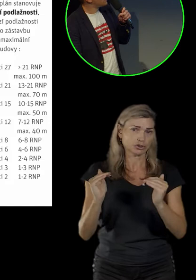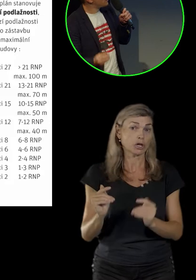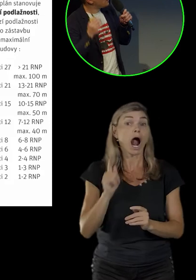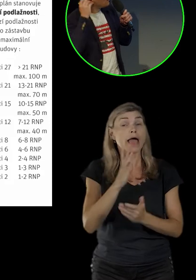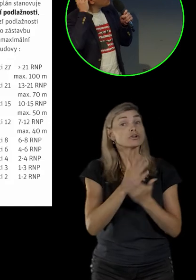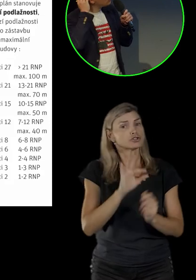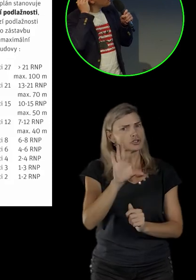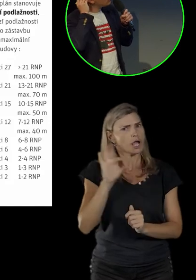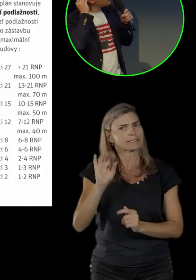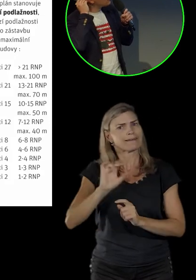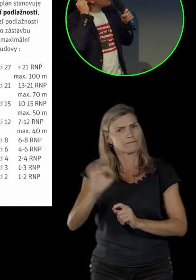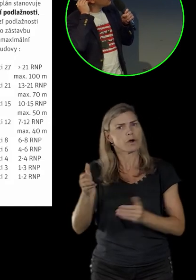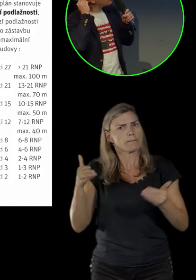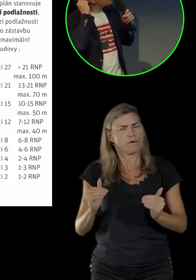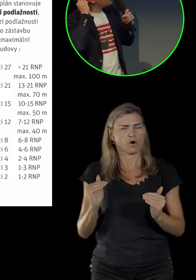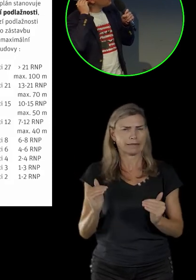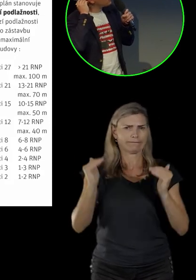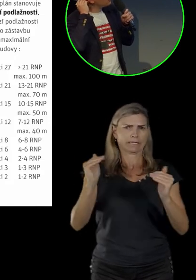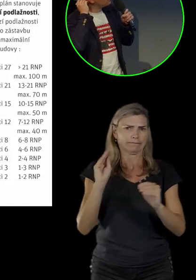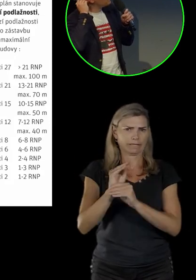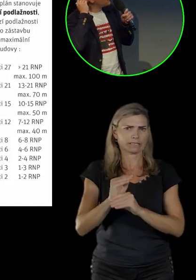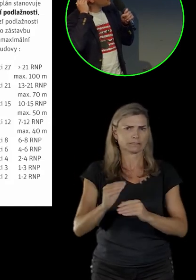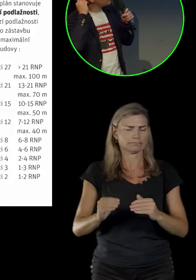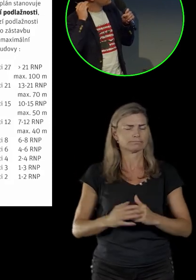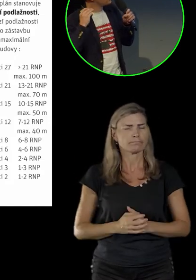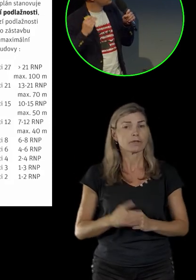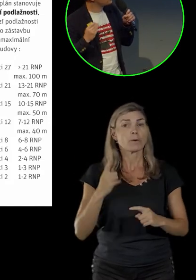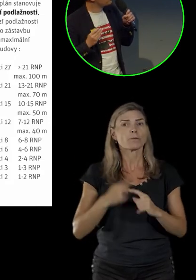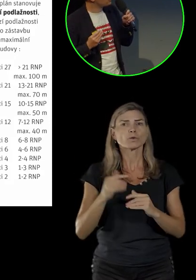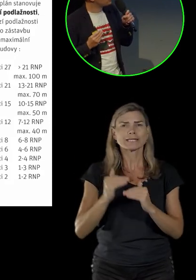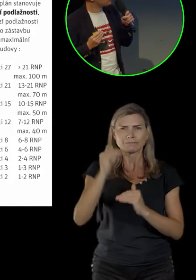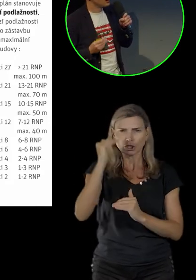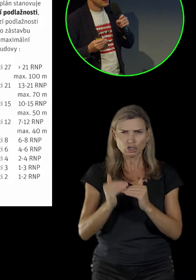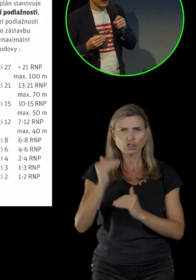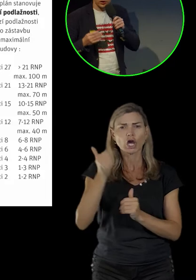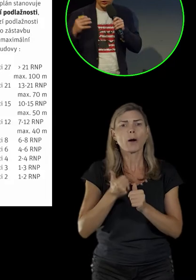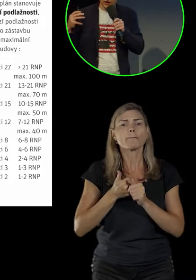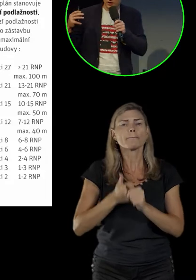A výšková regulace je nastavena pomocí tzv. rozmezí podlažnosti. Když si v tom výkrese